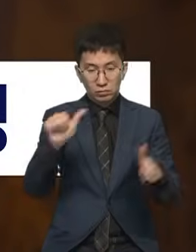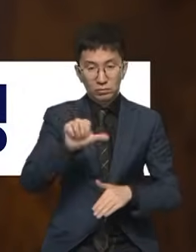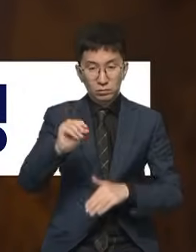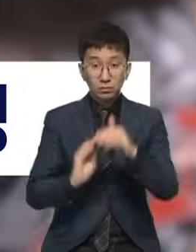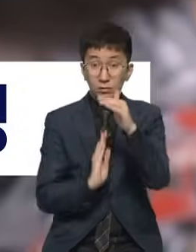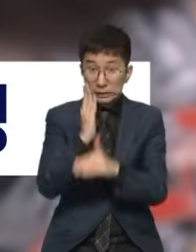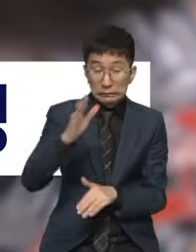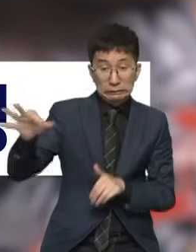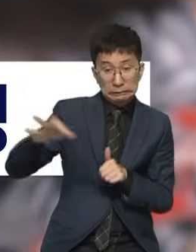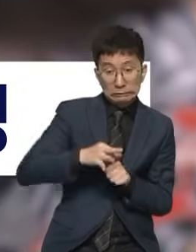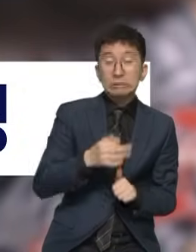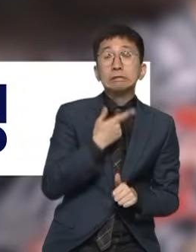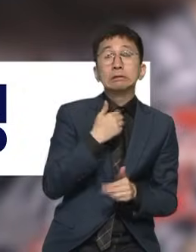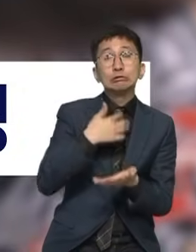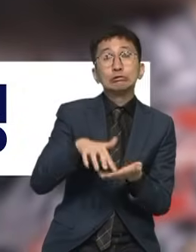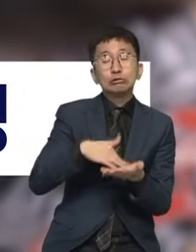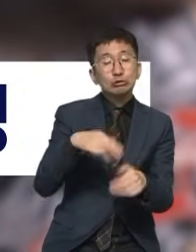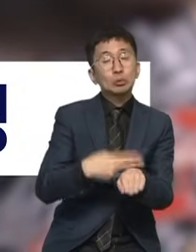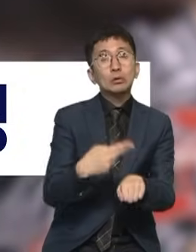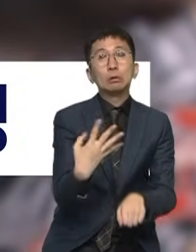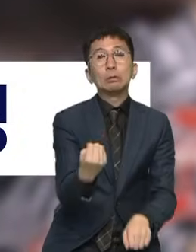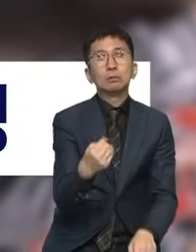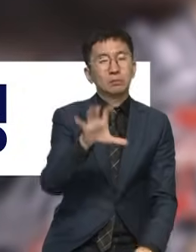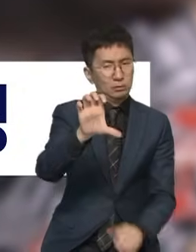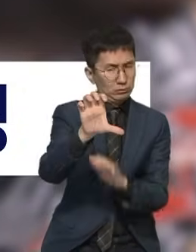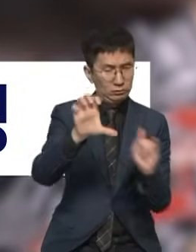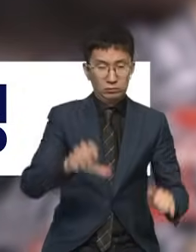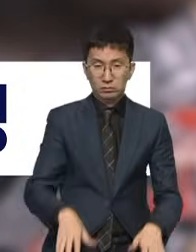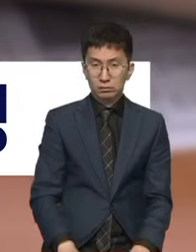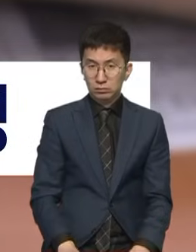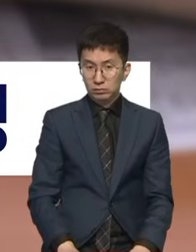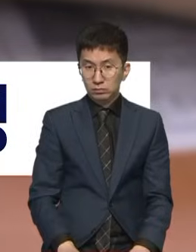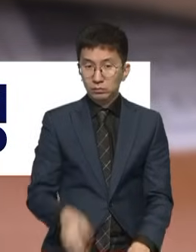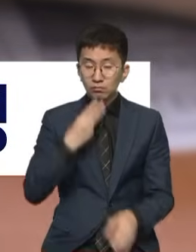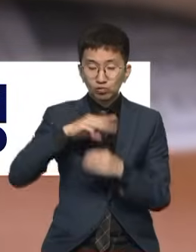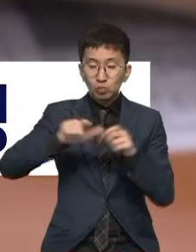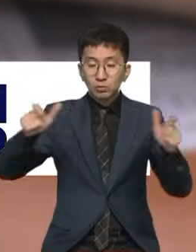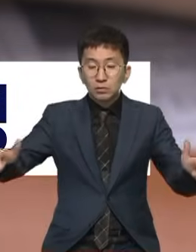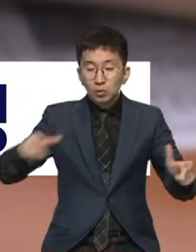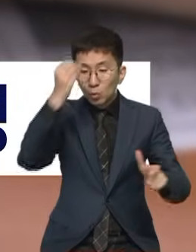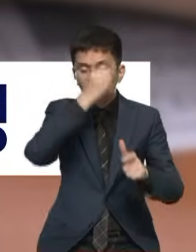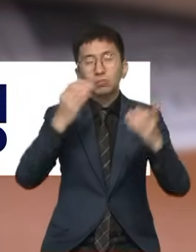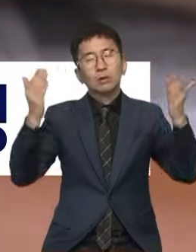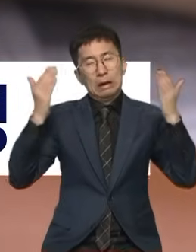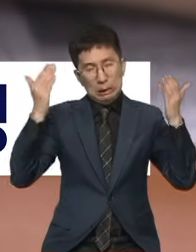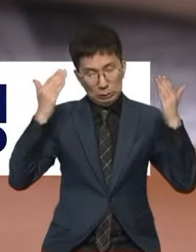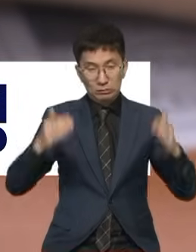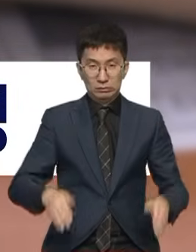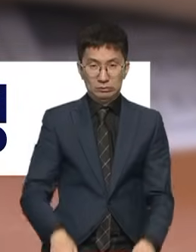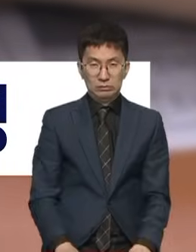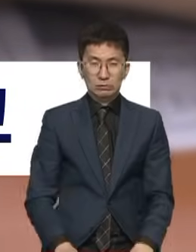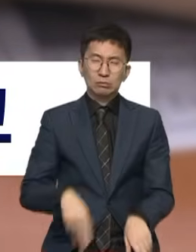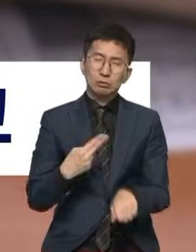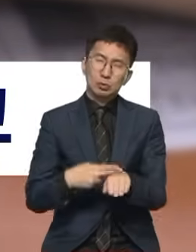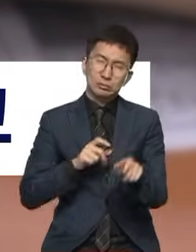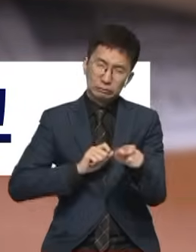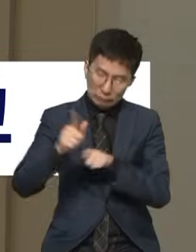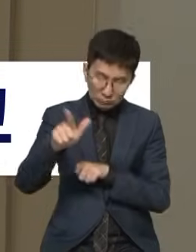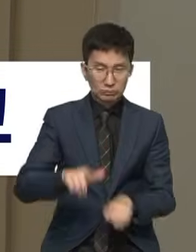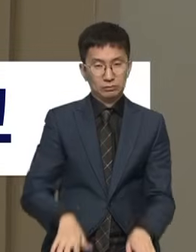모두 45명이었는데 대부분 수도권 고교 교사였습니다. 특히 경기도 한 사립고의 수학교사 A 씨는